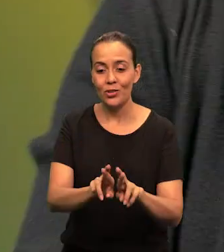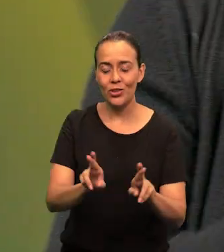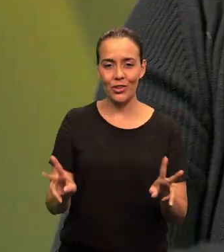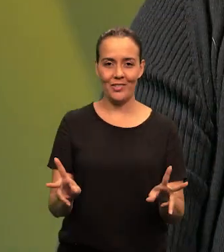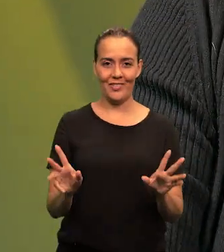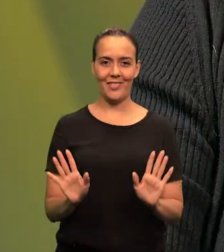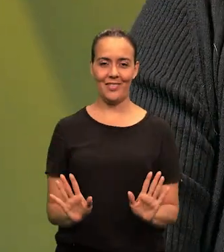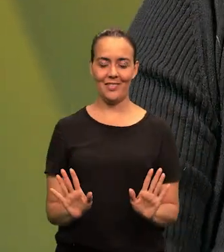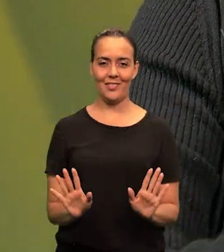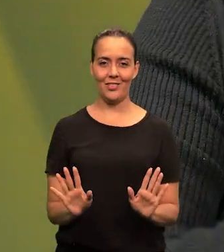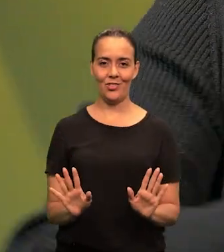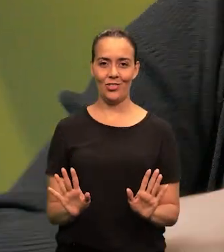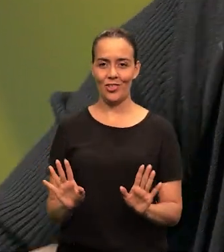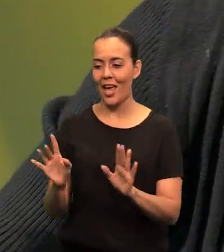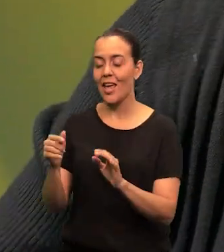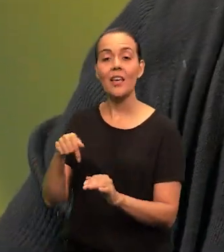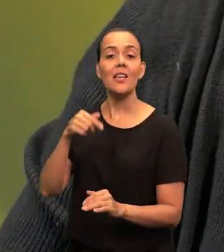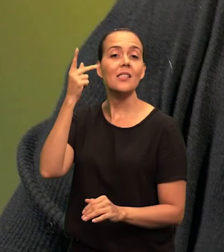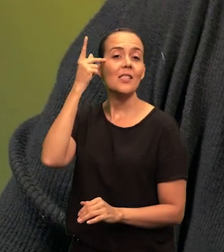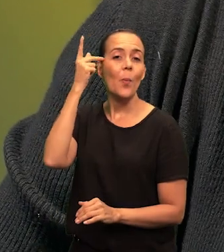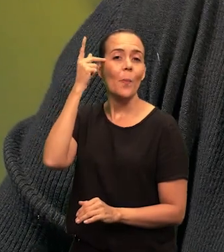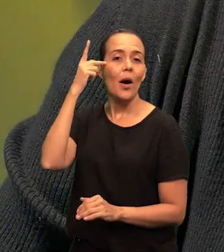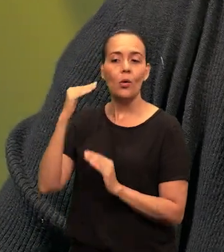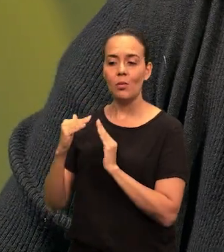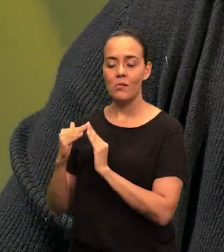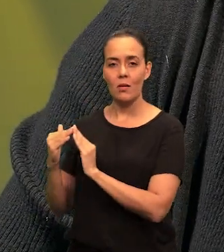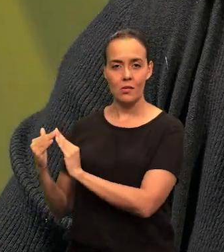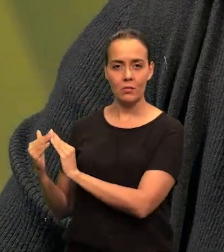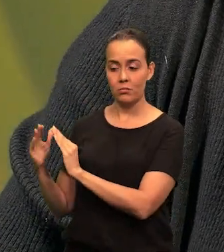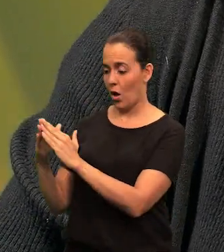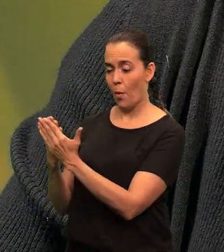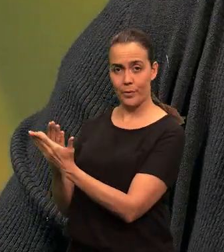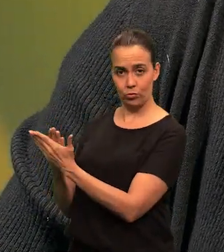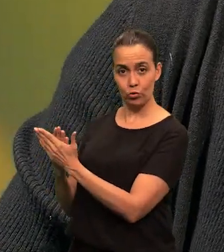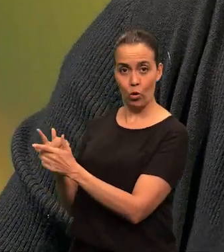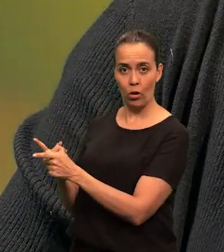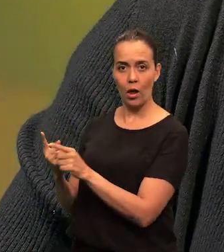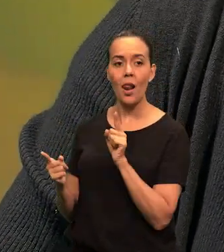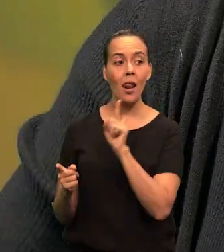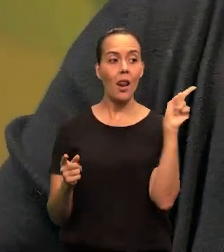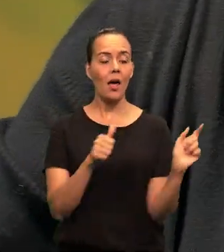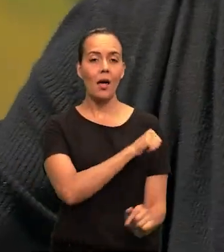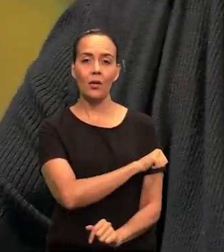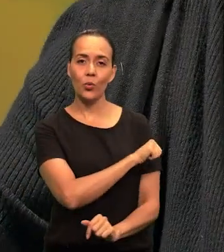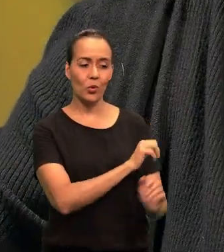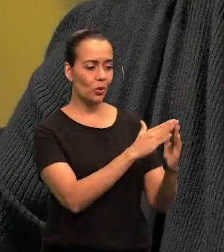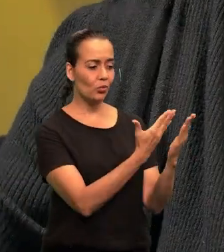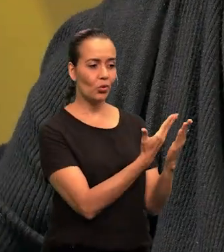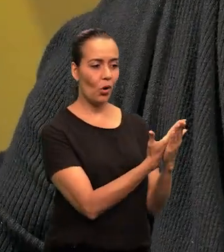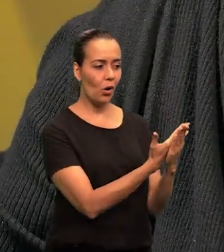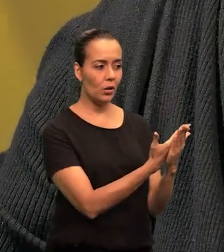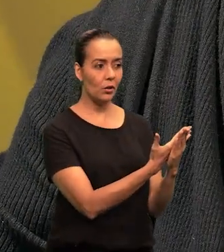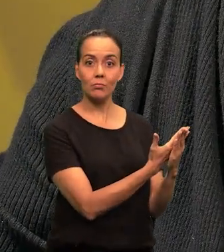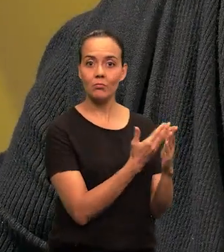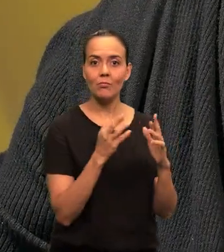Porque se uma escola, ela está em São Paulo, numa periferia, é uma escola. Se está na periferia do Rio, já é outra escola.